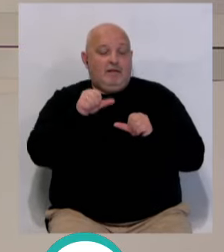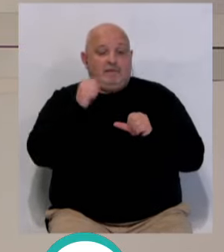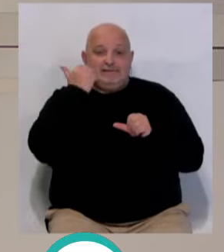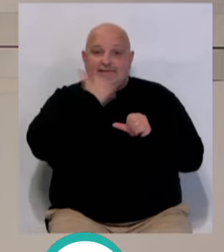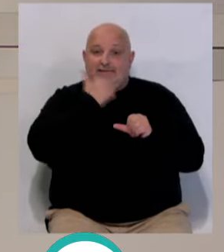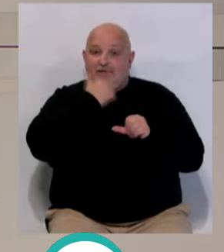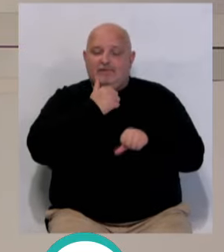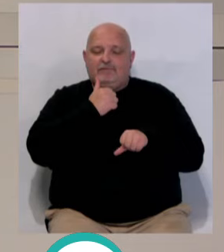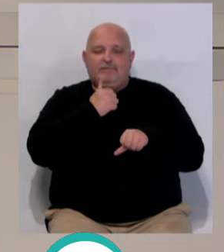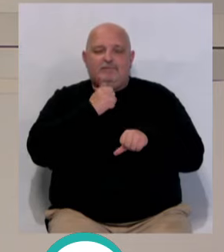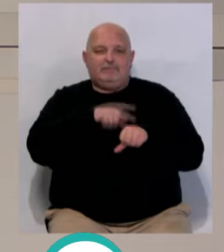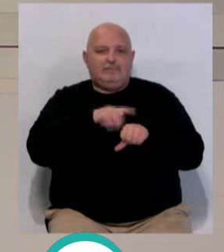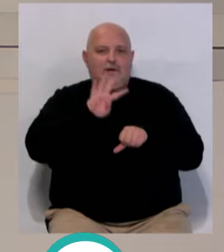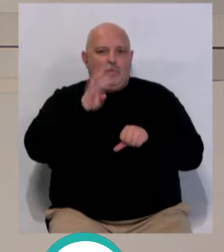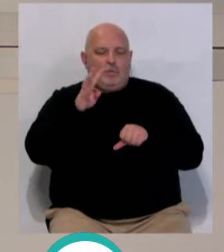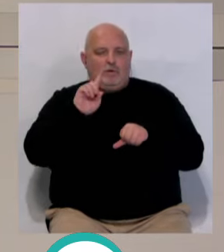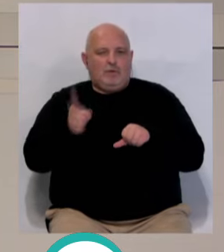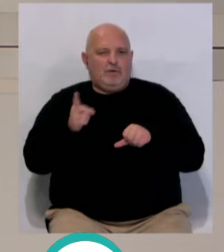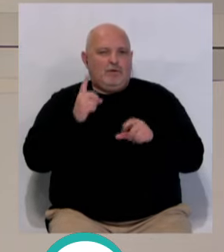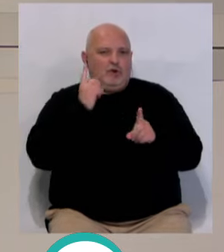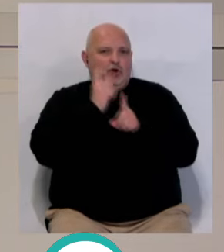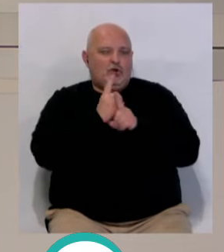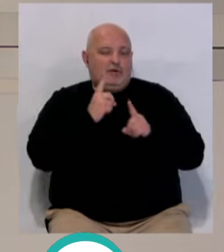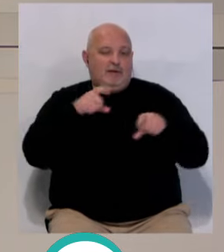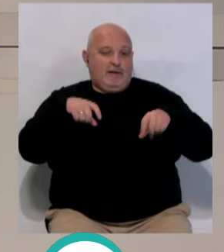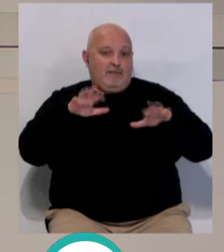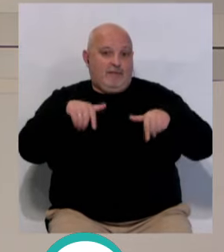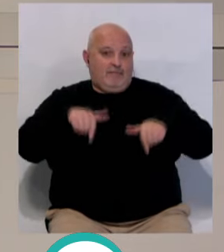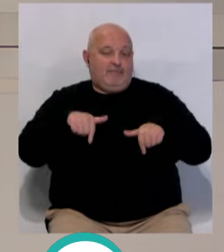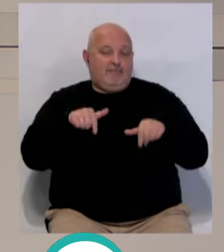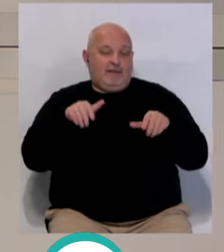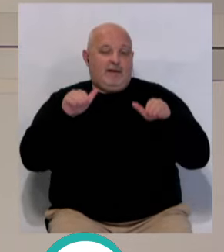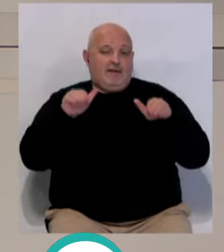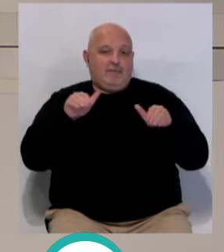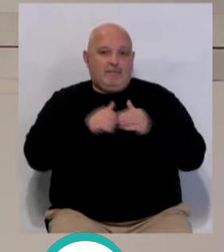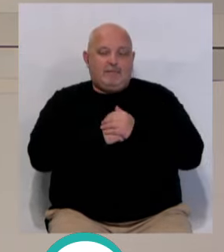sábado a a partir de las 4:15 de la tarde en el estadio nuevo mirandilla al Atlético de Madrid